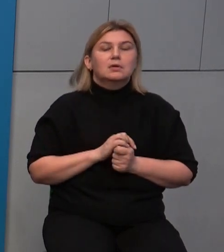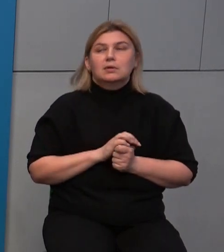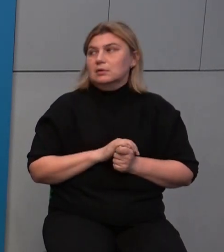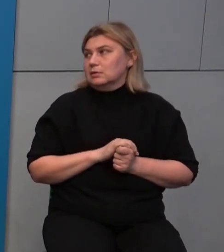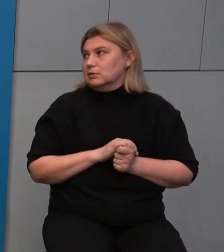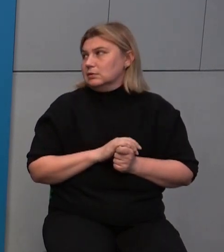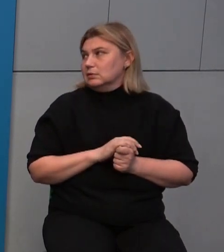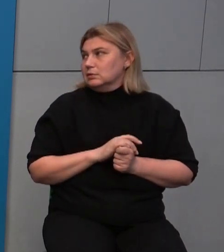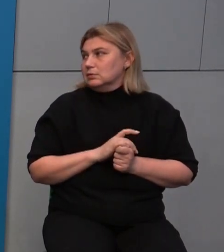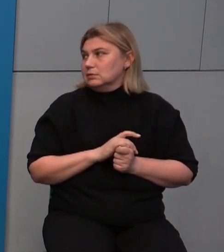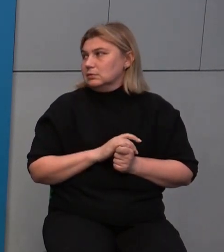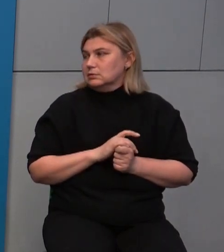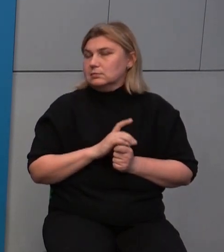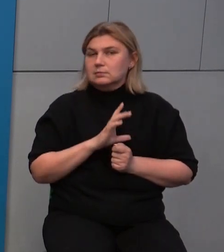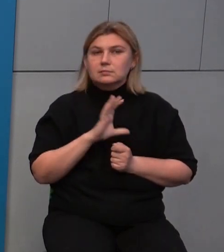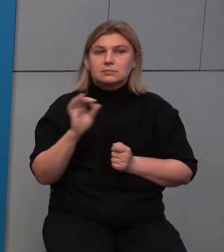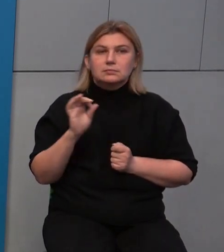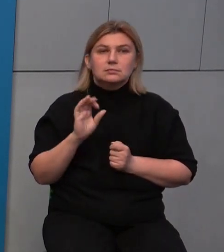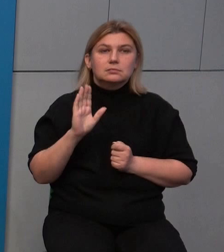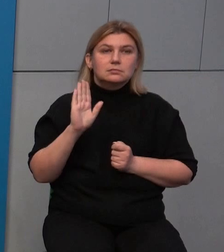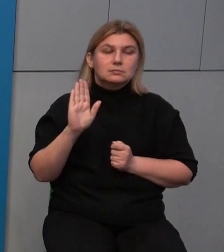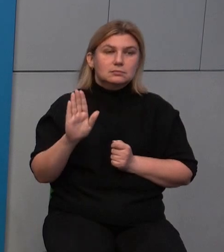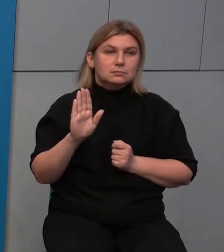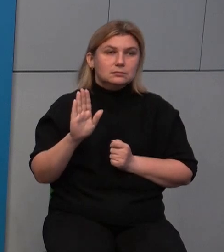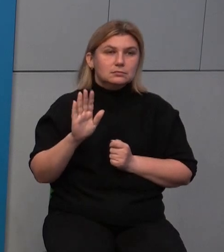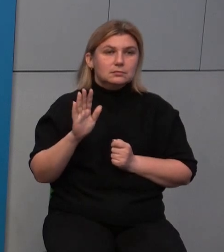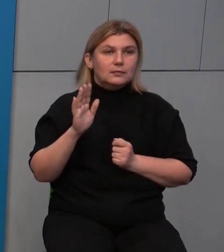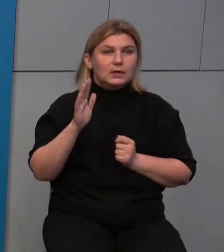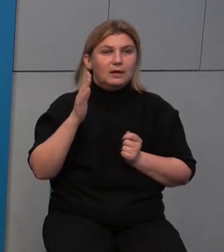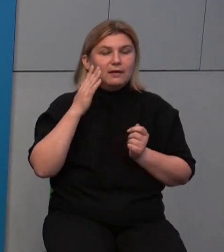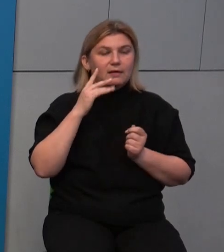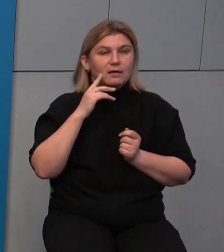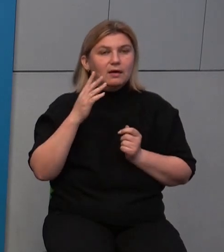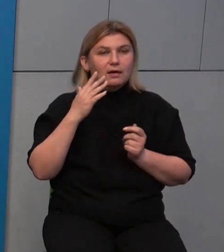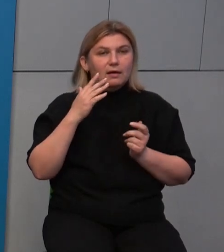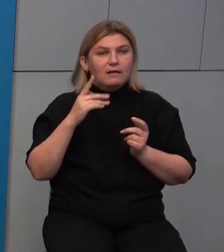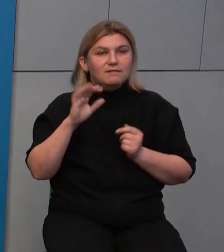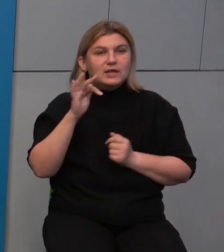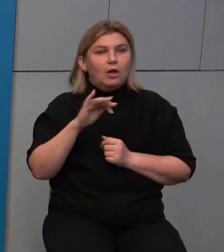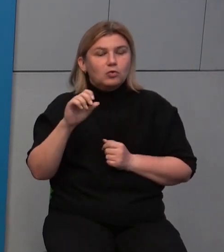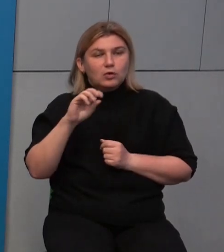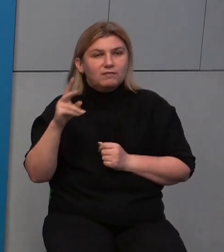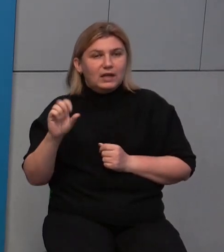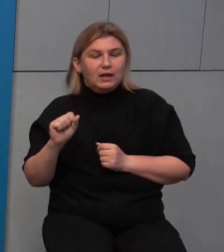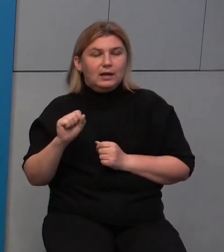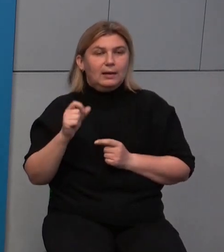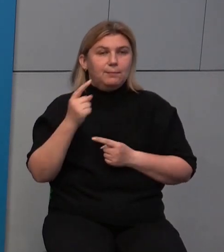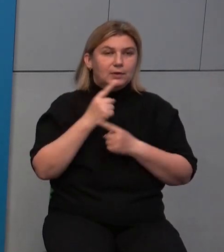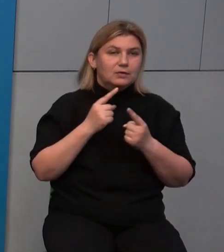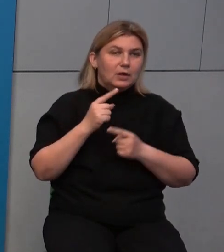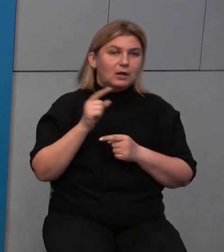bo ma właśnie ten ładunek filozoficzny, bo gra językiem, bo ma aluzje literackie